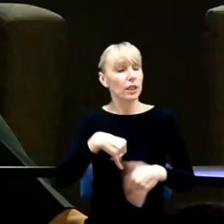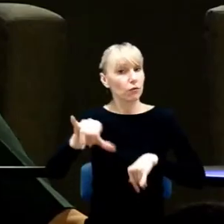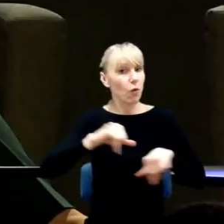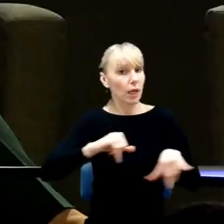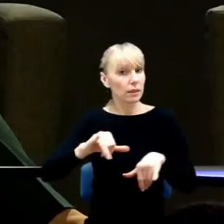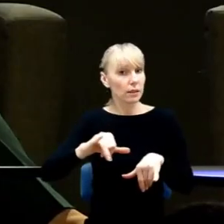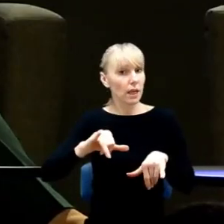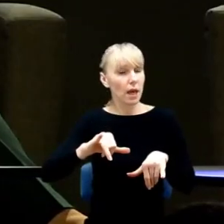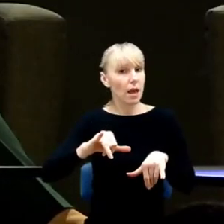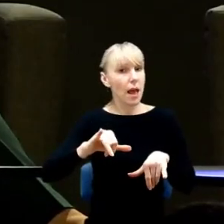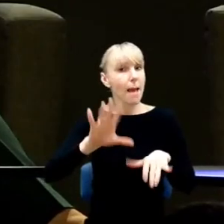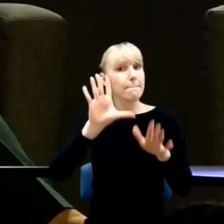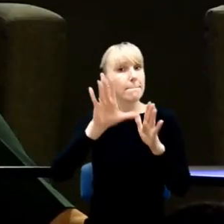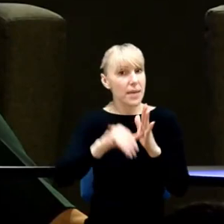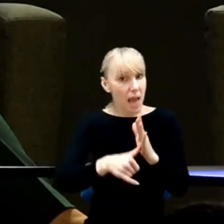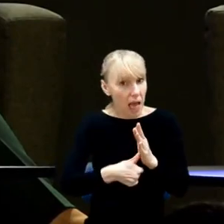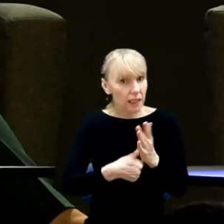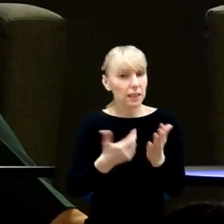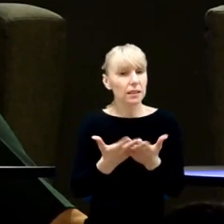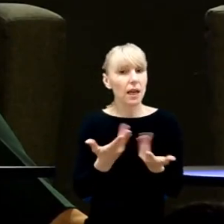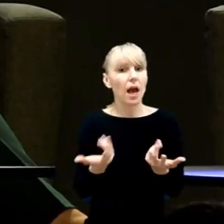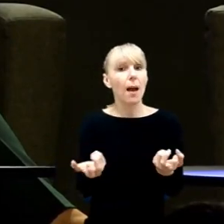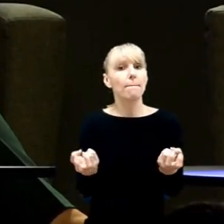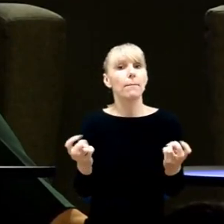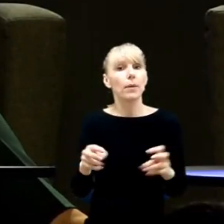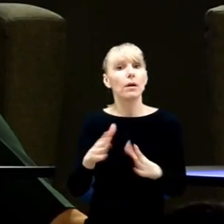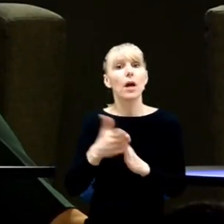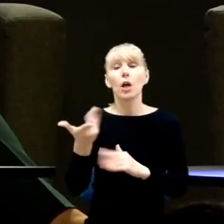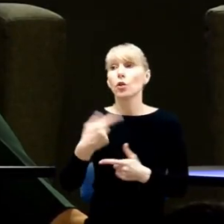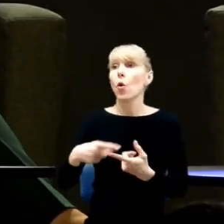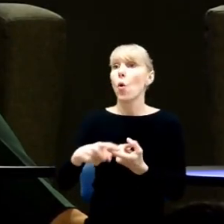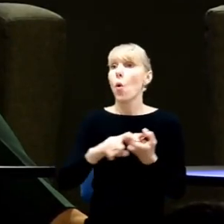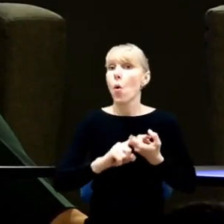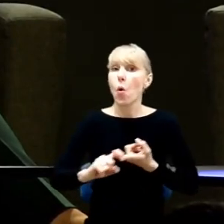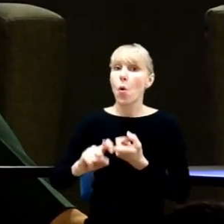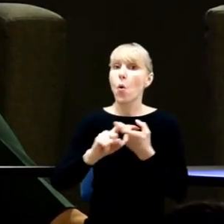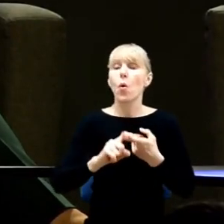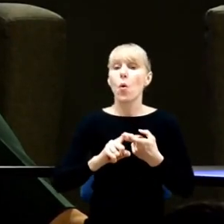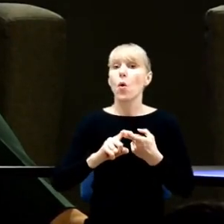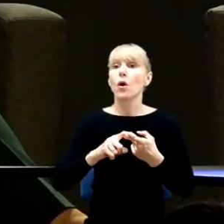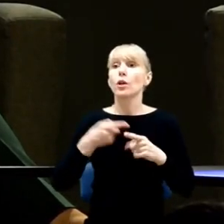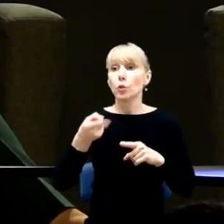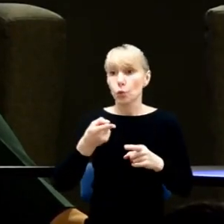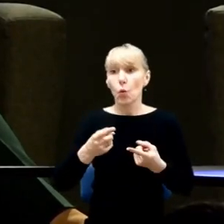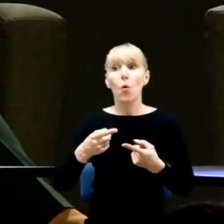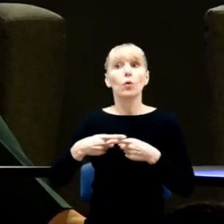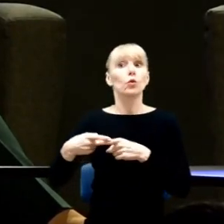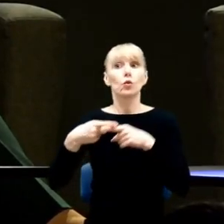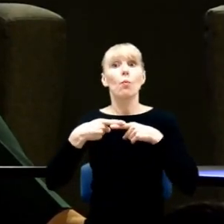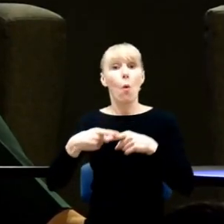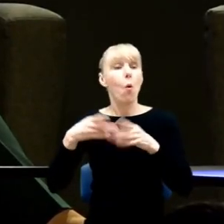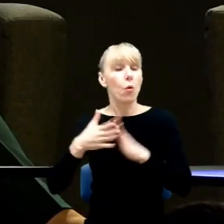aby zawiązać spółkę z jedną gminą, a więc też jesteśmy wyjątkowi,